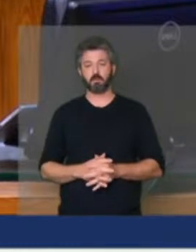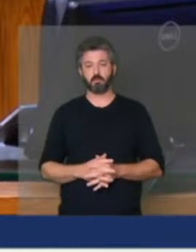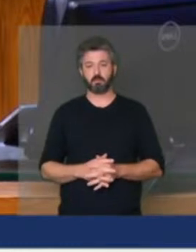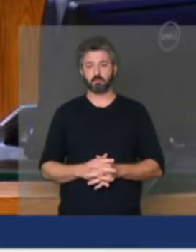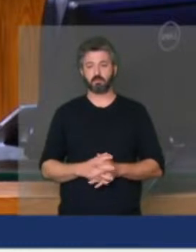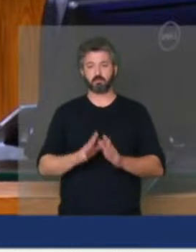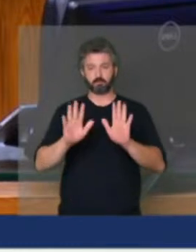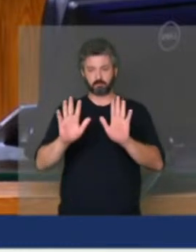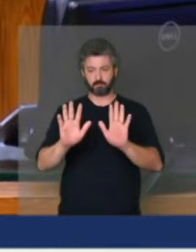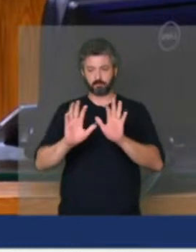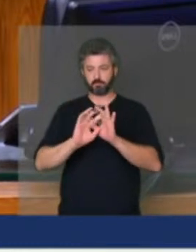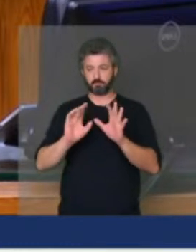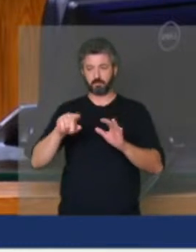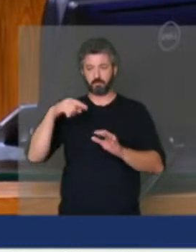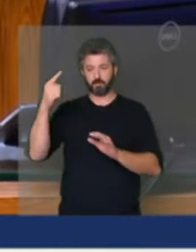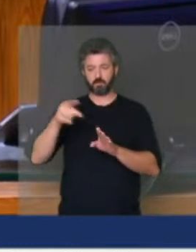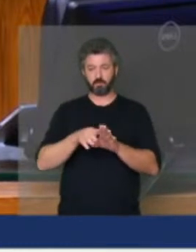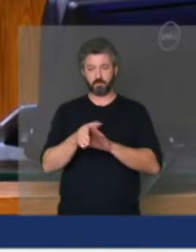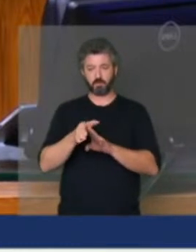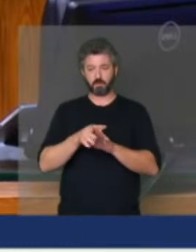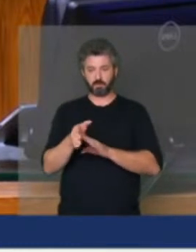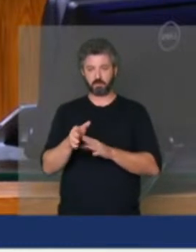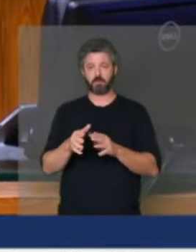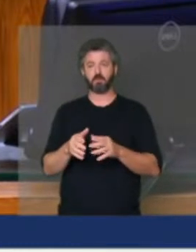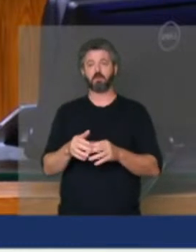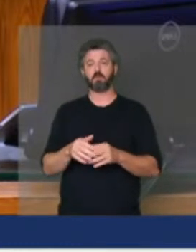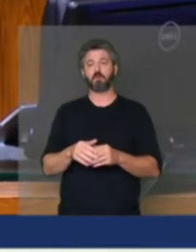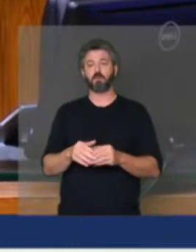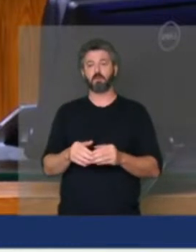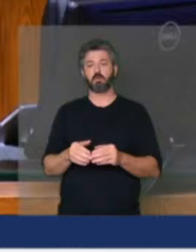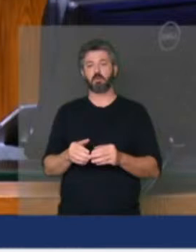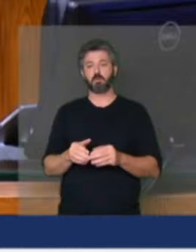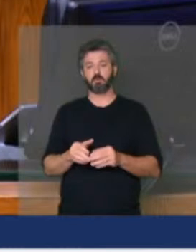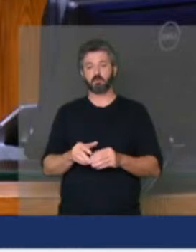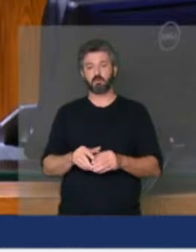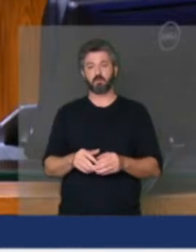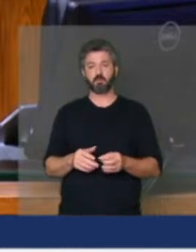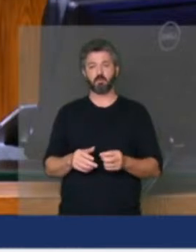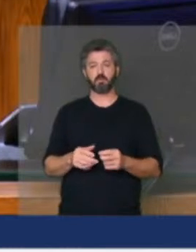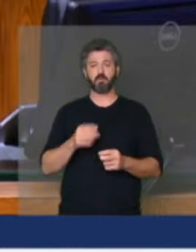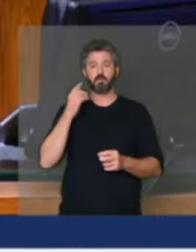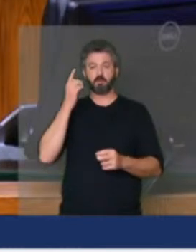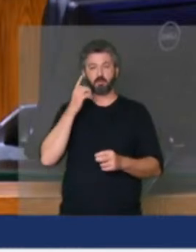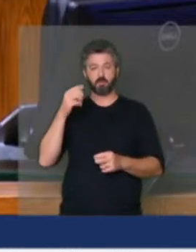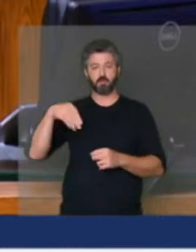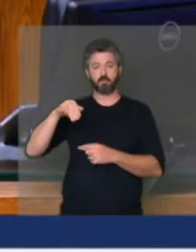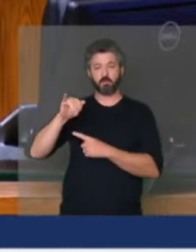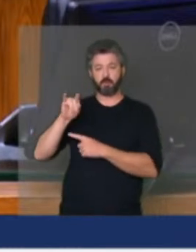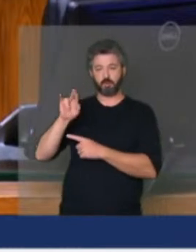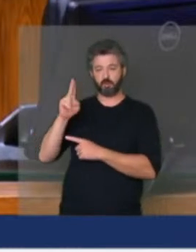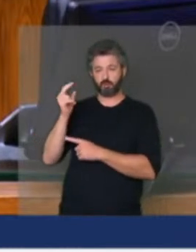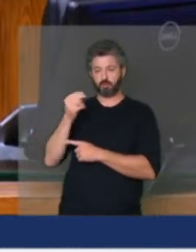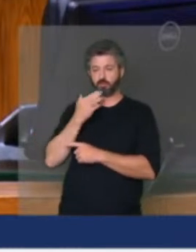OPOSIÇÃO. COMO SÓ VOU ABRIR A VOTAÇÃO DURANTE AS ORIENTAÇÕES. PASSO A PALAVRA AO DEPUTADO.... [DEPUTADA]: VAI SER NOMINAL, PRESIDENTE?